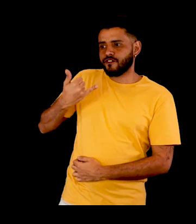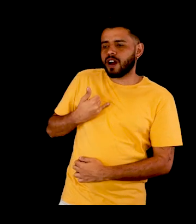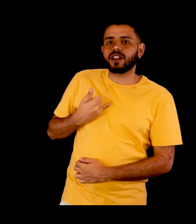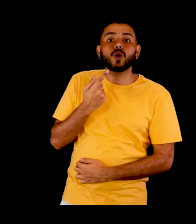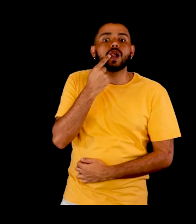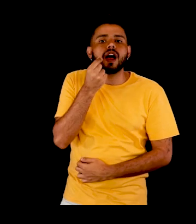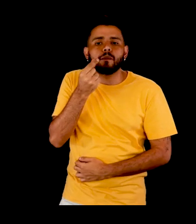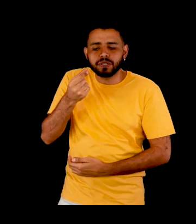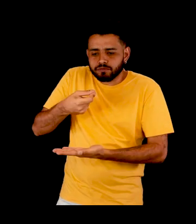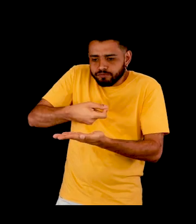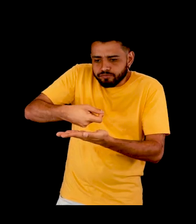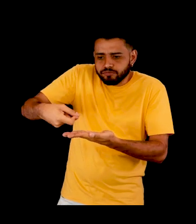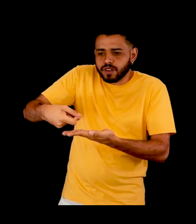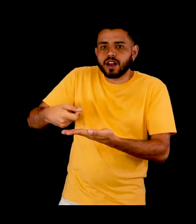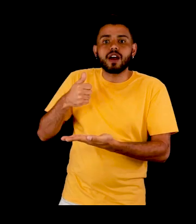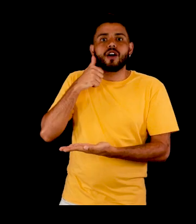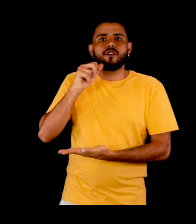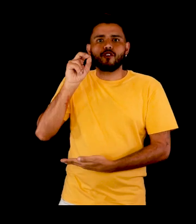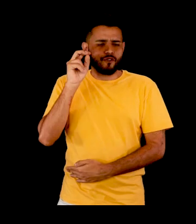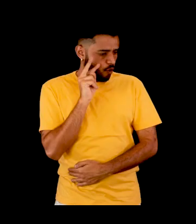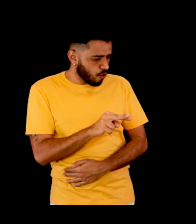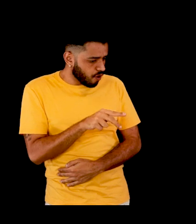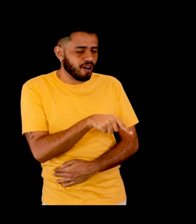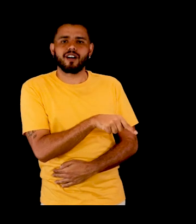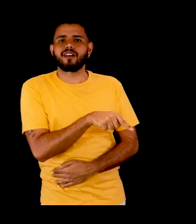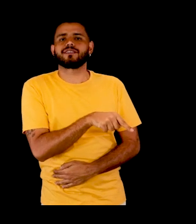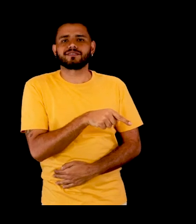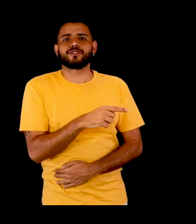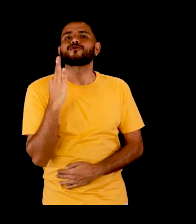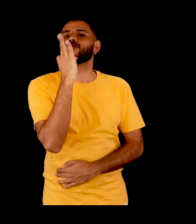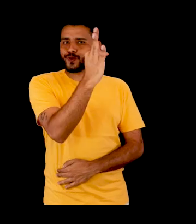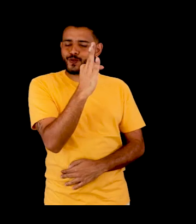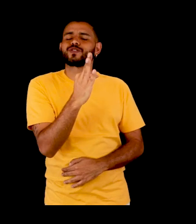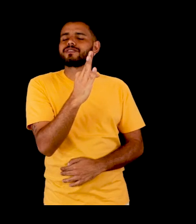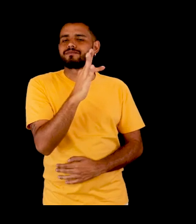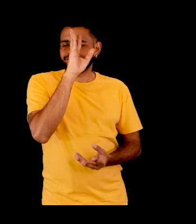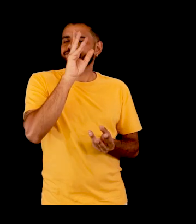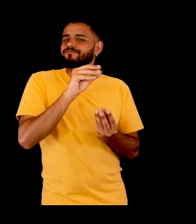E sempre me interessei muito por esse universo, sempre gostei muito de tudo que era relacionado à arquitetura.